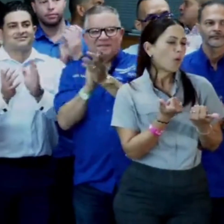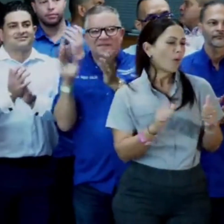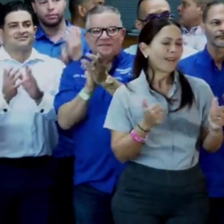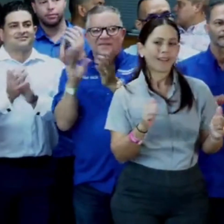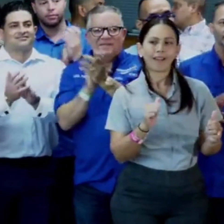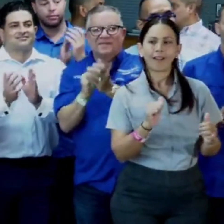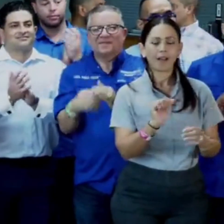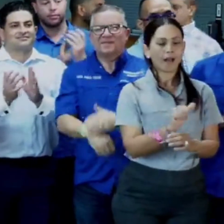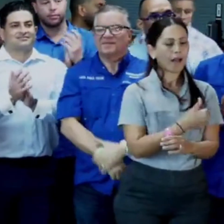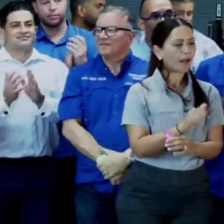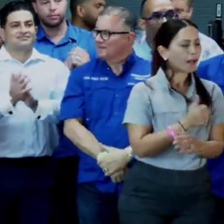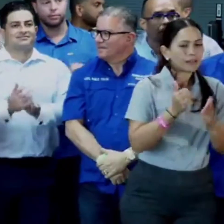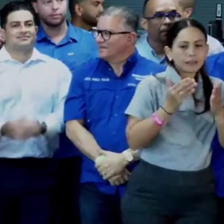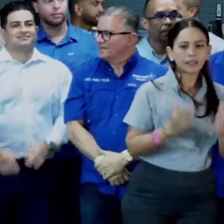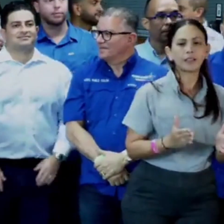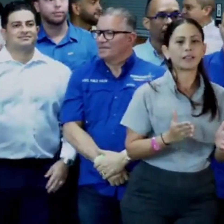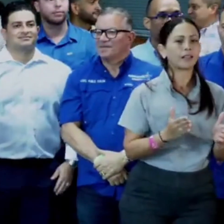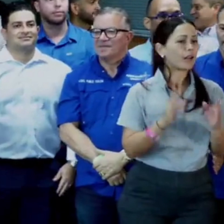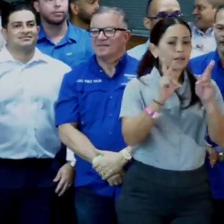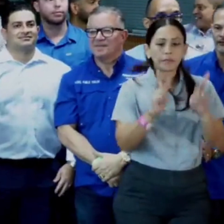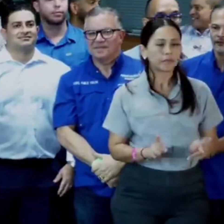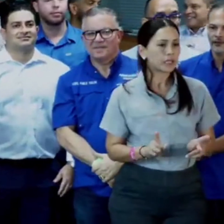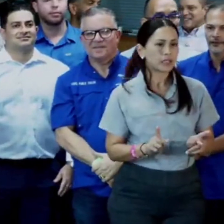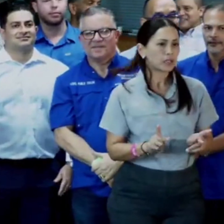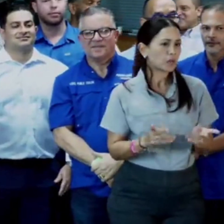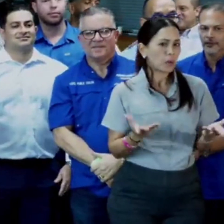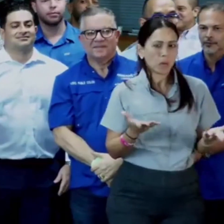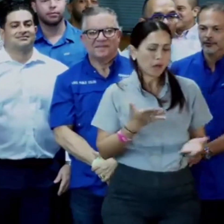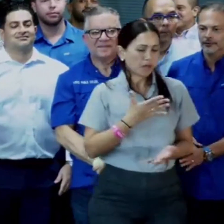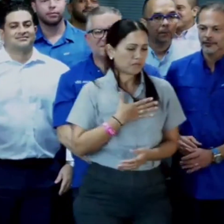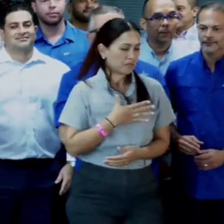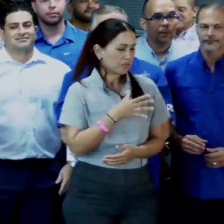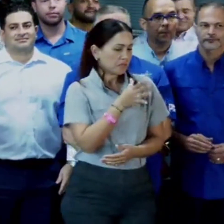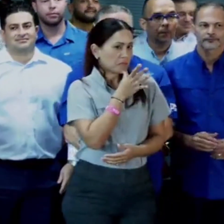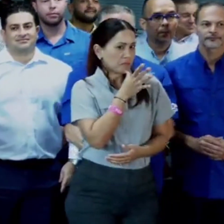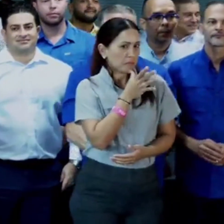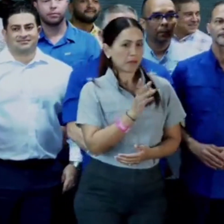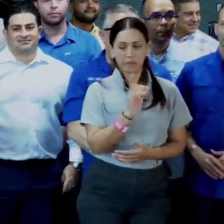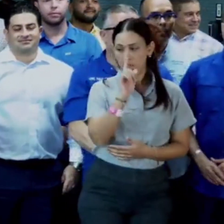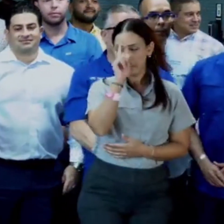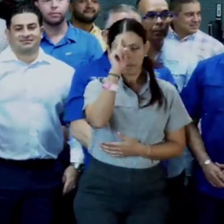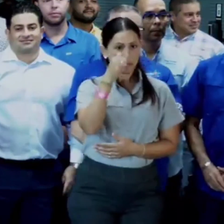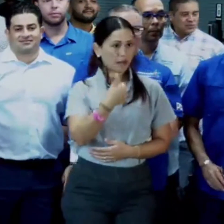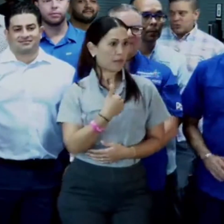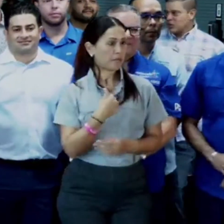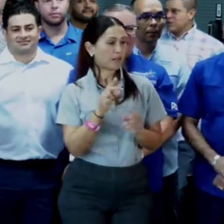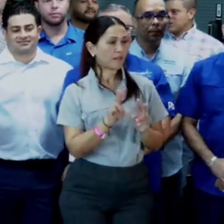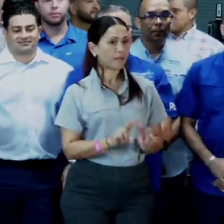deportista cualquier ciudadano por mí va a votar mi mamá y para mí vale más el endoso de mi mamá